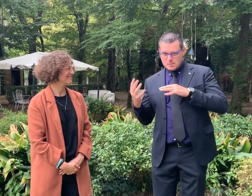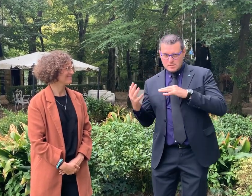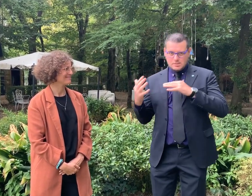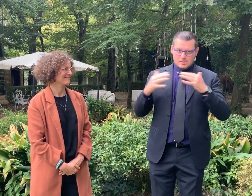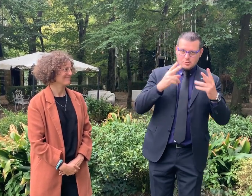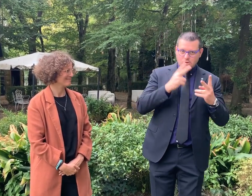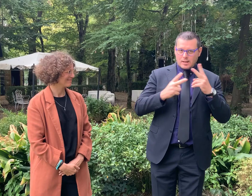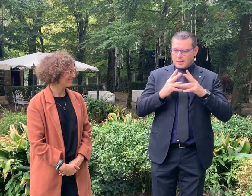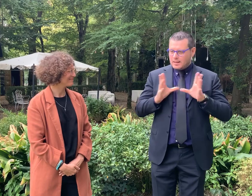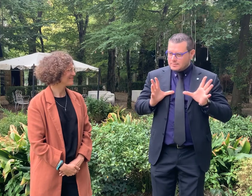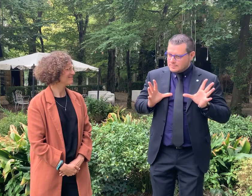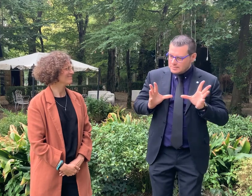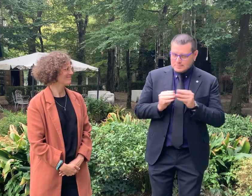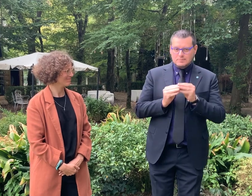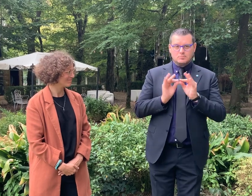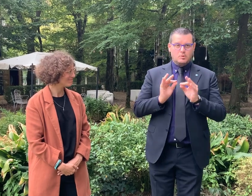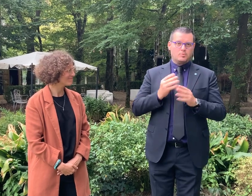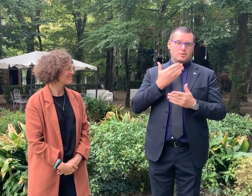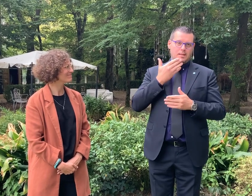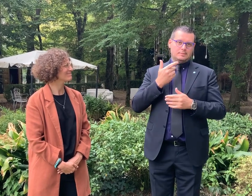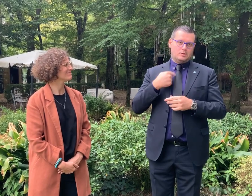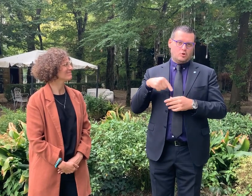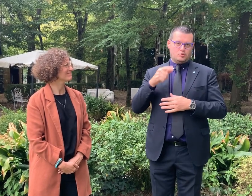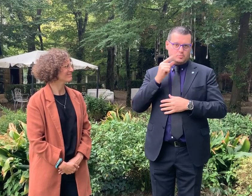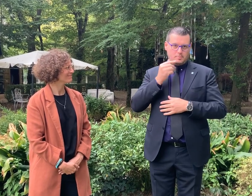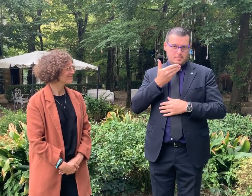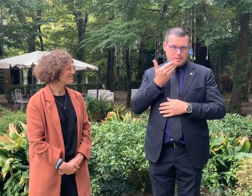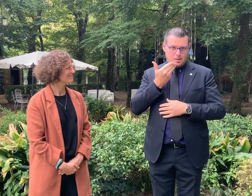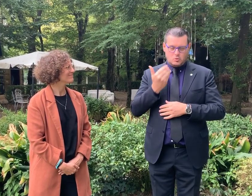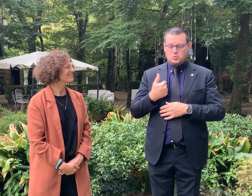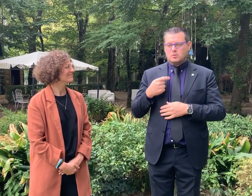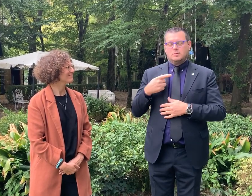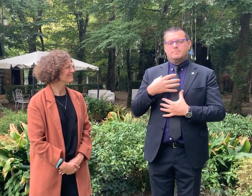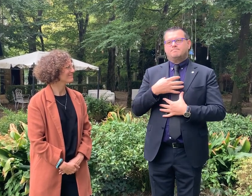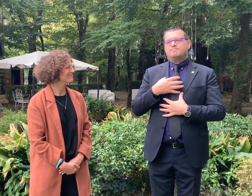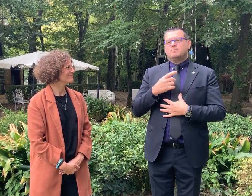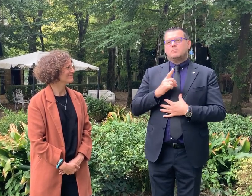cercando di trovare un accordo per rimanere uniti, grazie al nostro papà Magarotto, e questo mi lascia un forte segno.